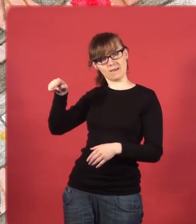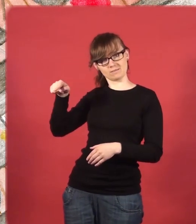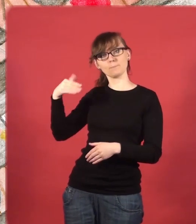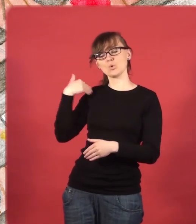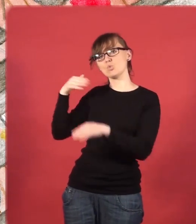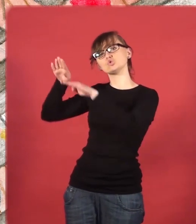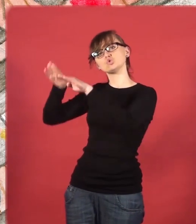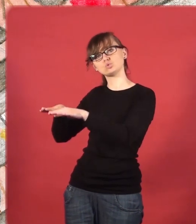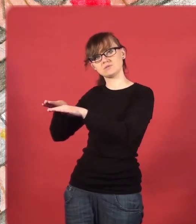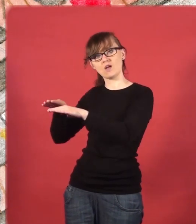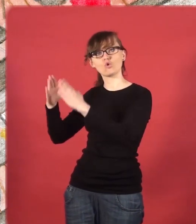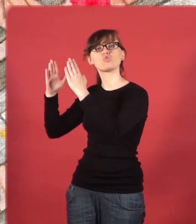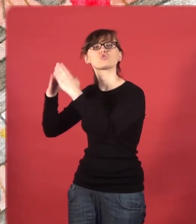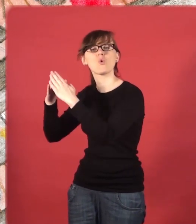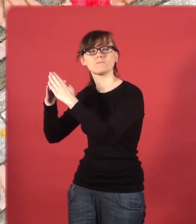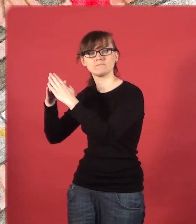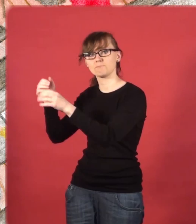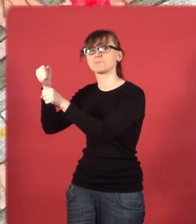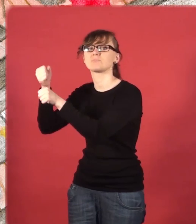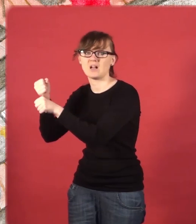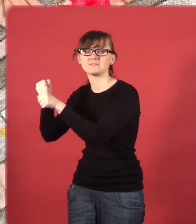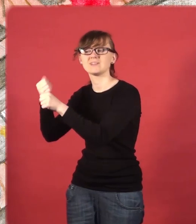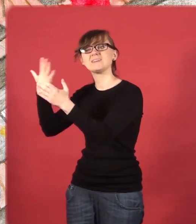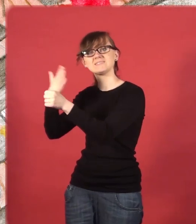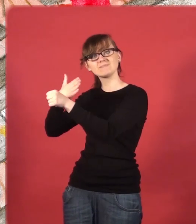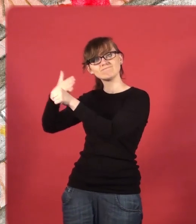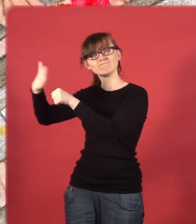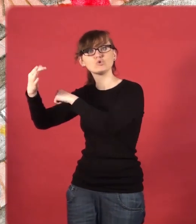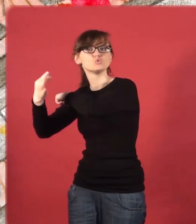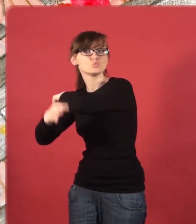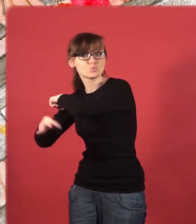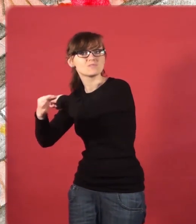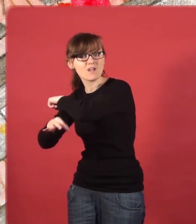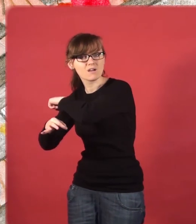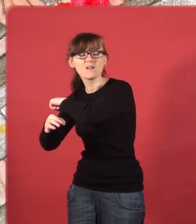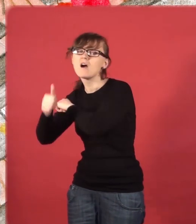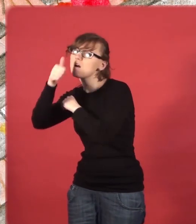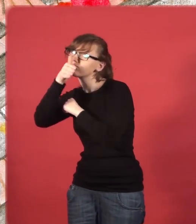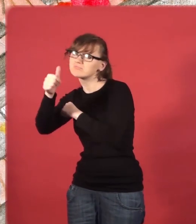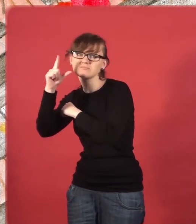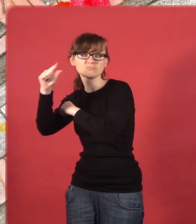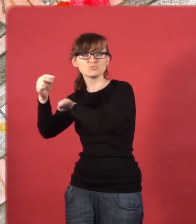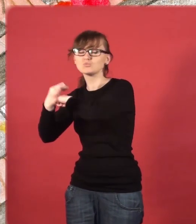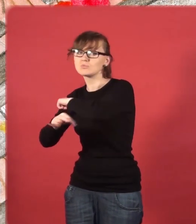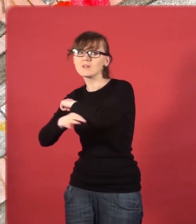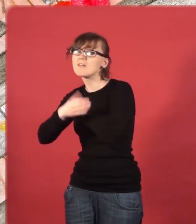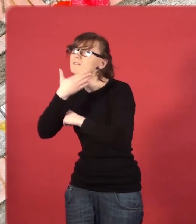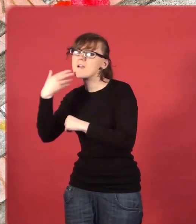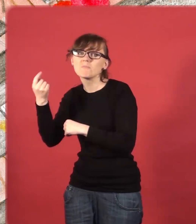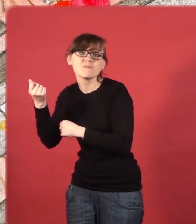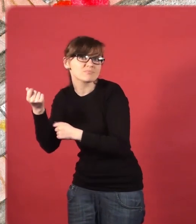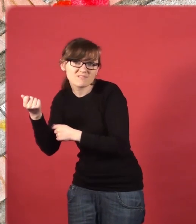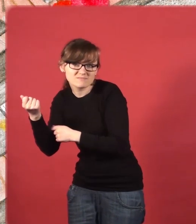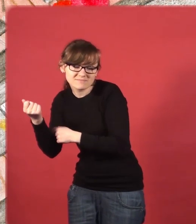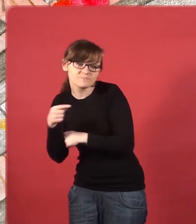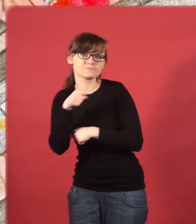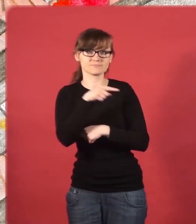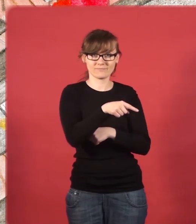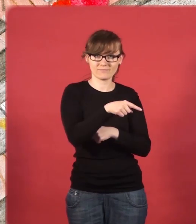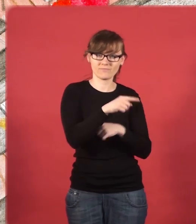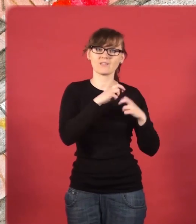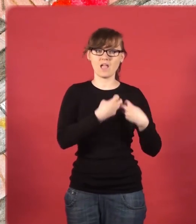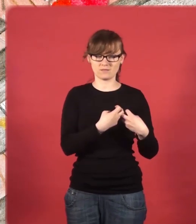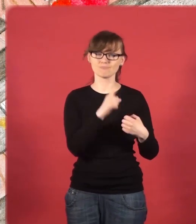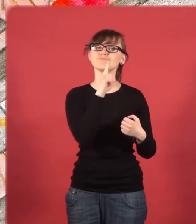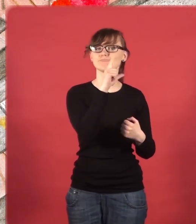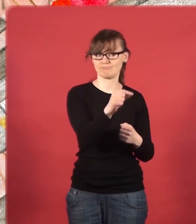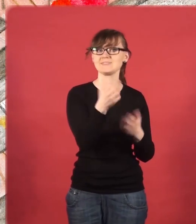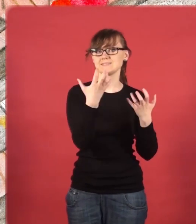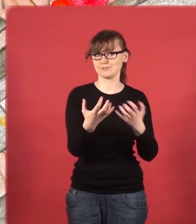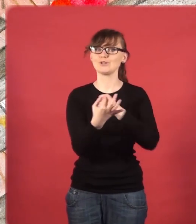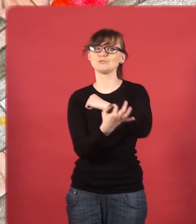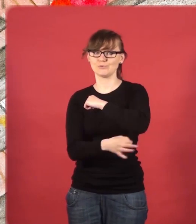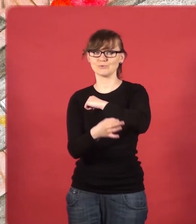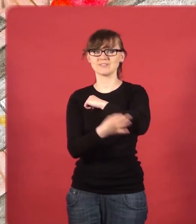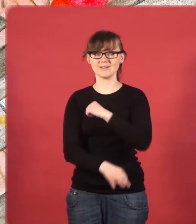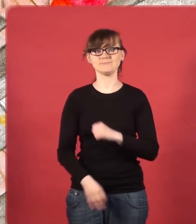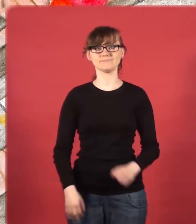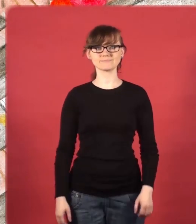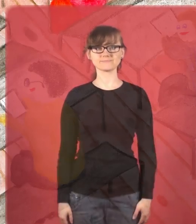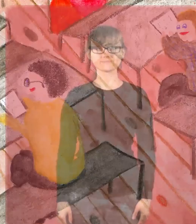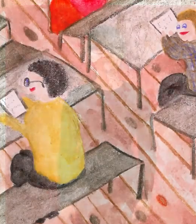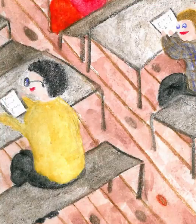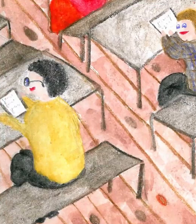Gilbert musiał podjąć pracę w szkole, ponieważ jego ojciec nie miał pieniędzy by zapłacić za studia Gilberta. Ania we wrześniu miała wyjechać na studia do Redmont.